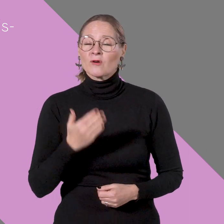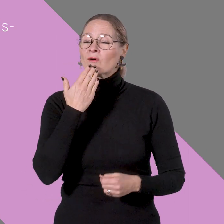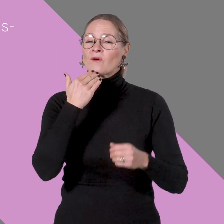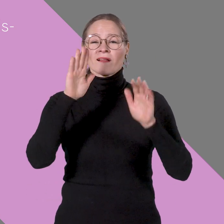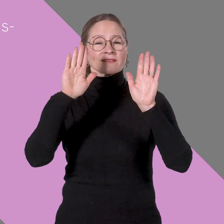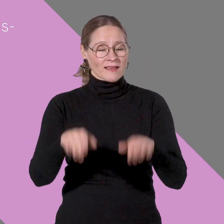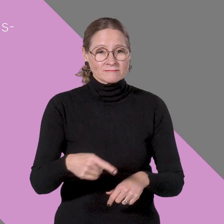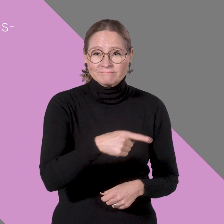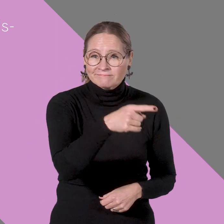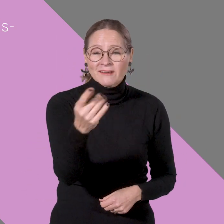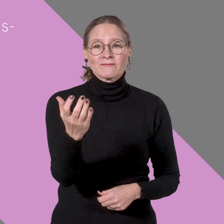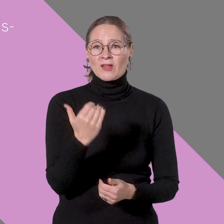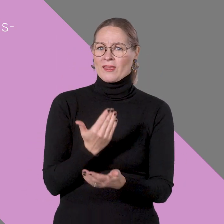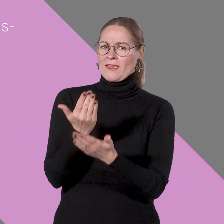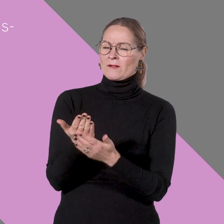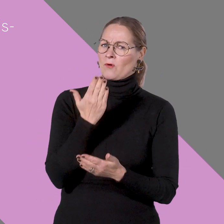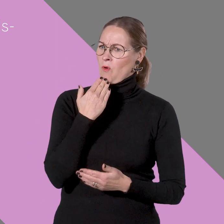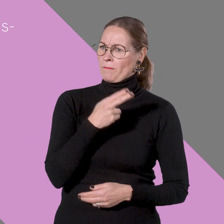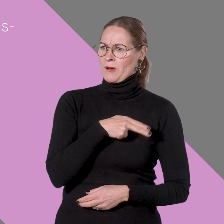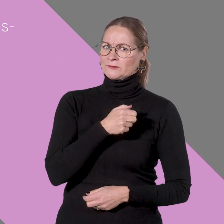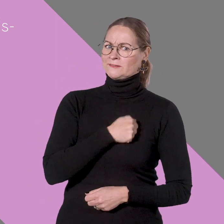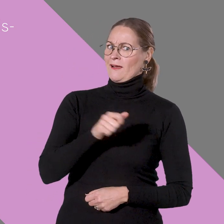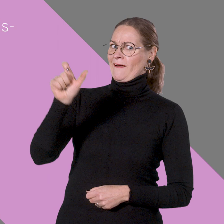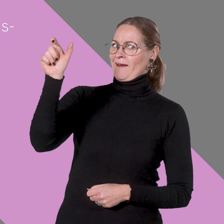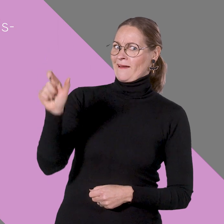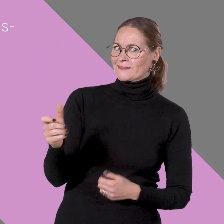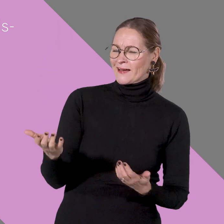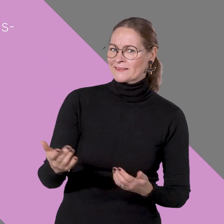Kuka tahansa voi ehdottaa palkinnon saajaa.